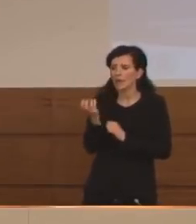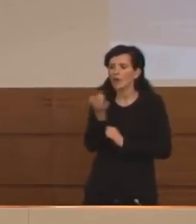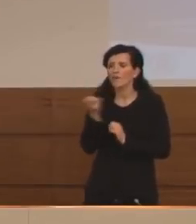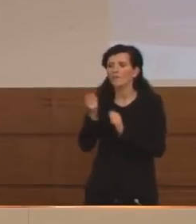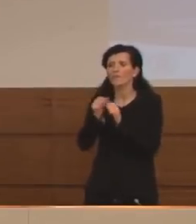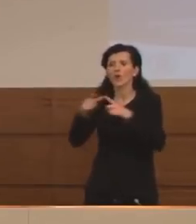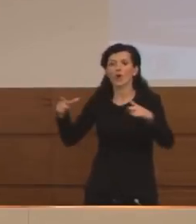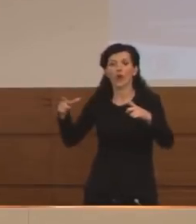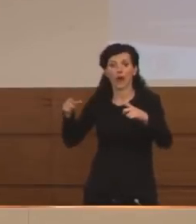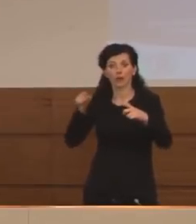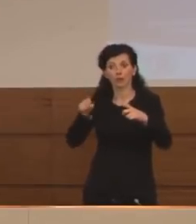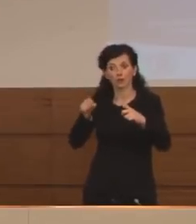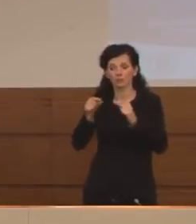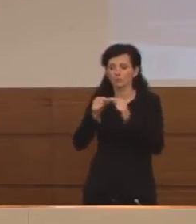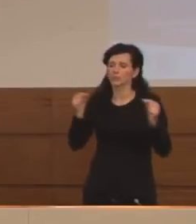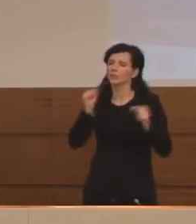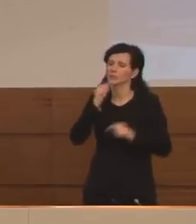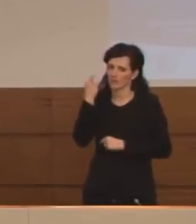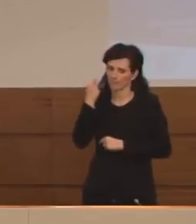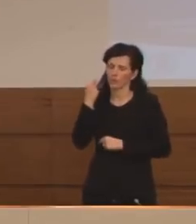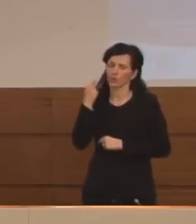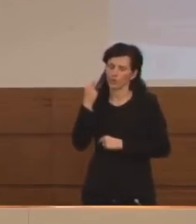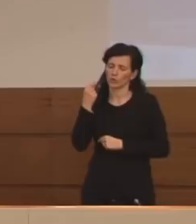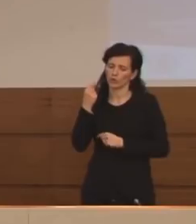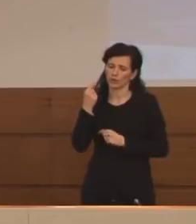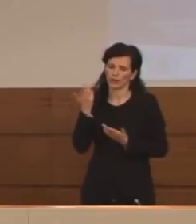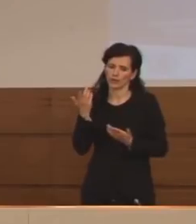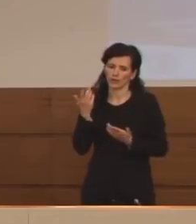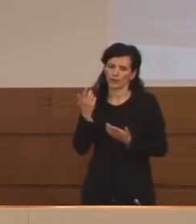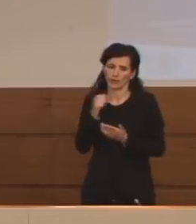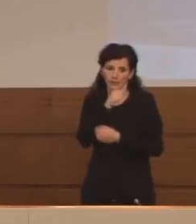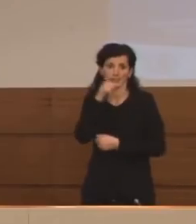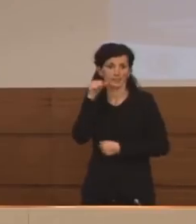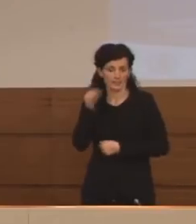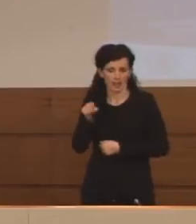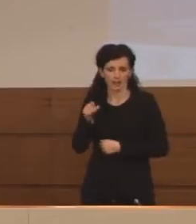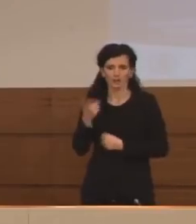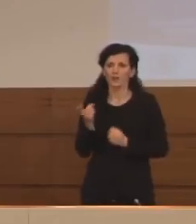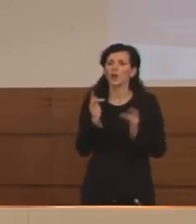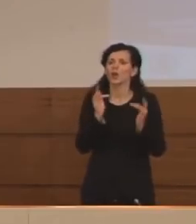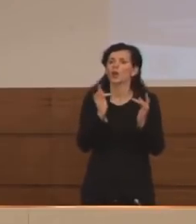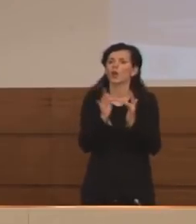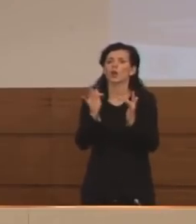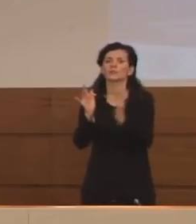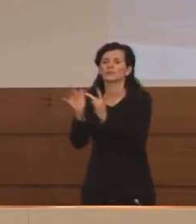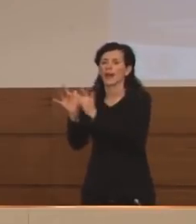Quindi fare il tampone è sicuramente importante. Dopodiché i contatti dei casi è caso che vanno comunque isolati.